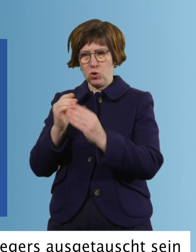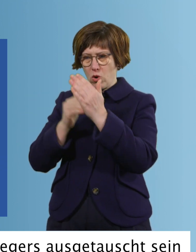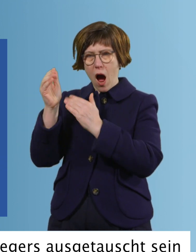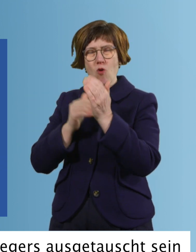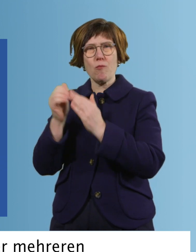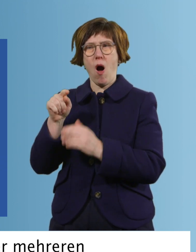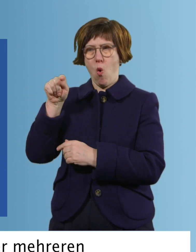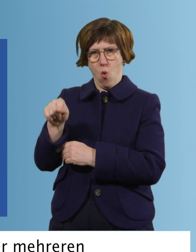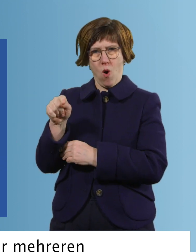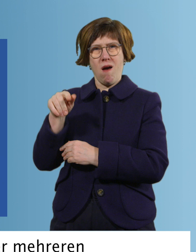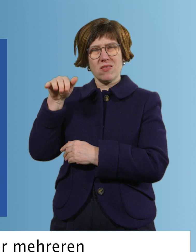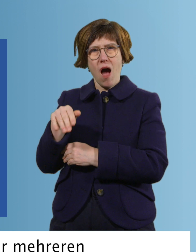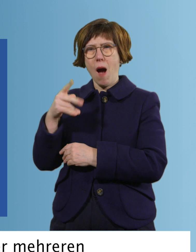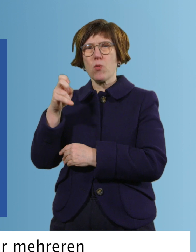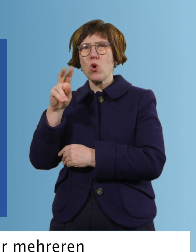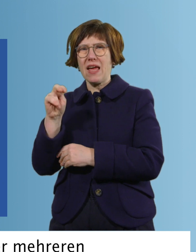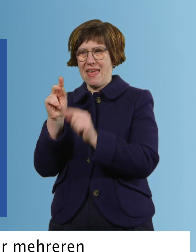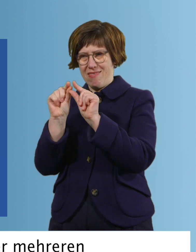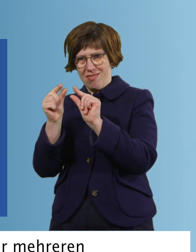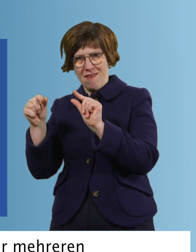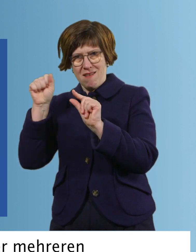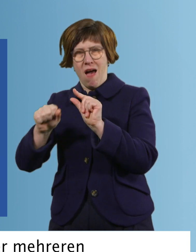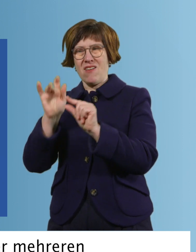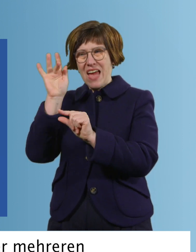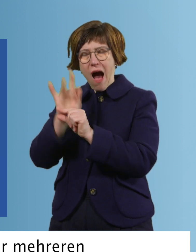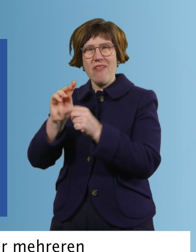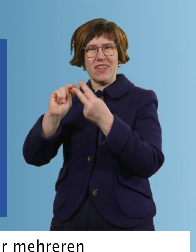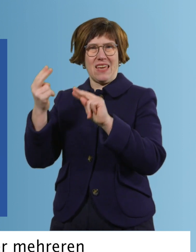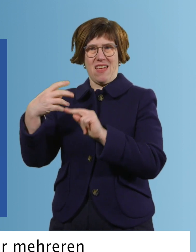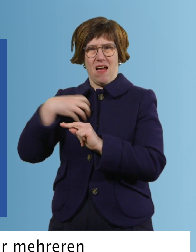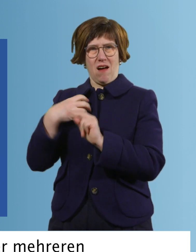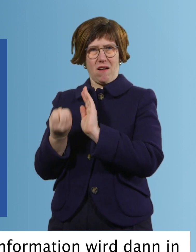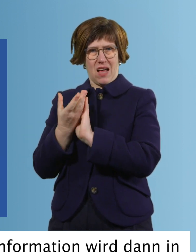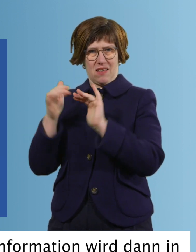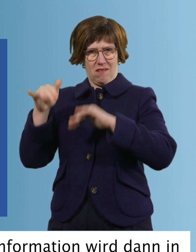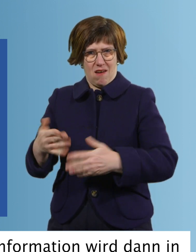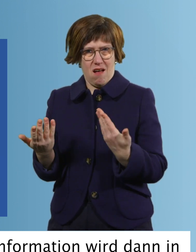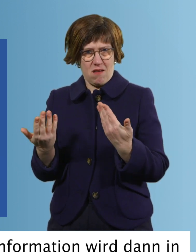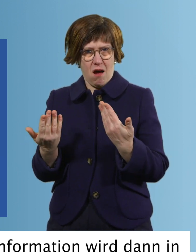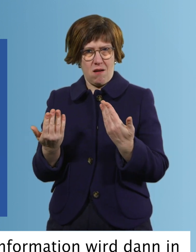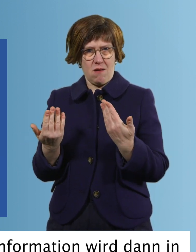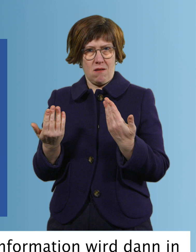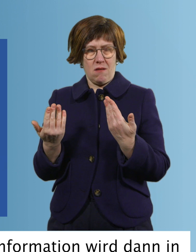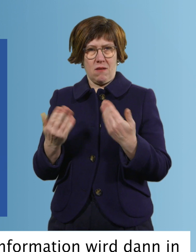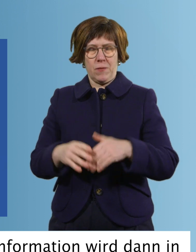zum Aufbau von einem oder mehreren Protein-Molekülen (Antigenen) des Krankheitserregers.